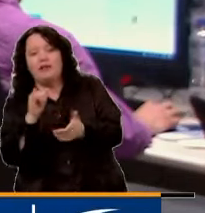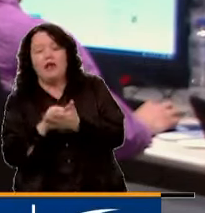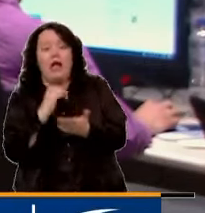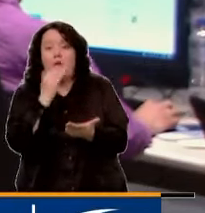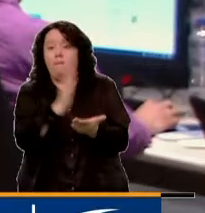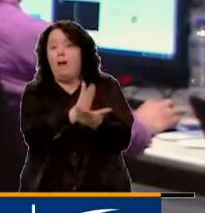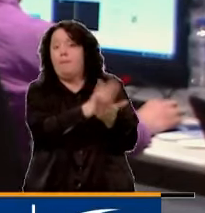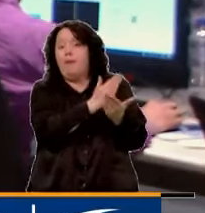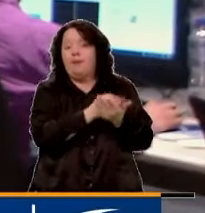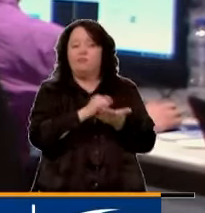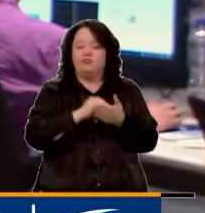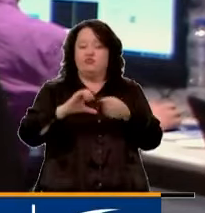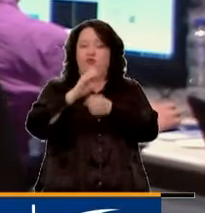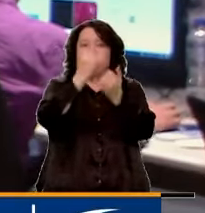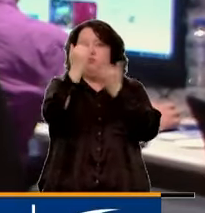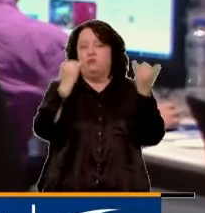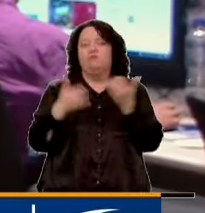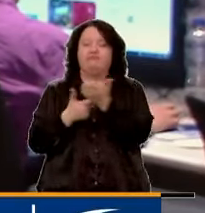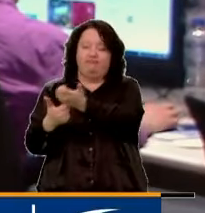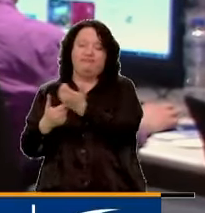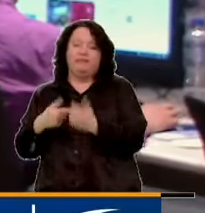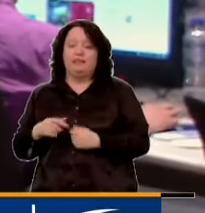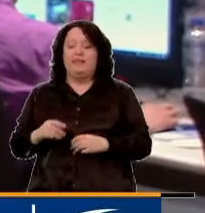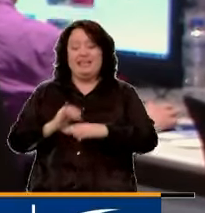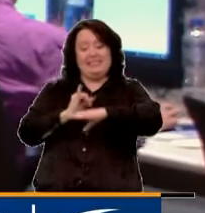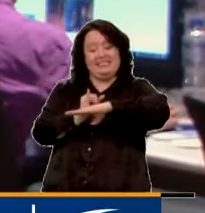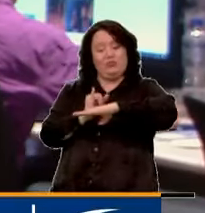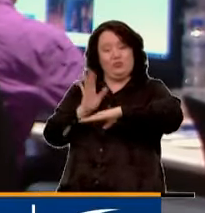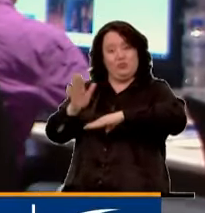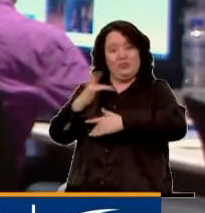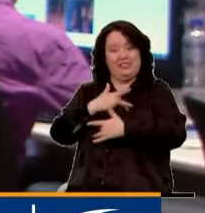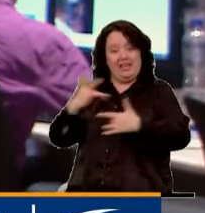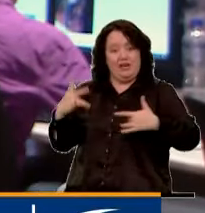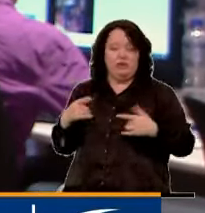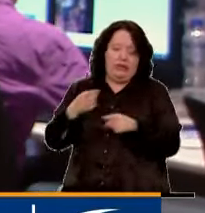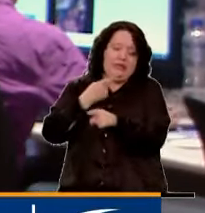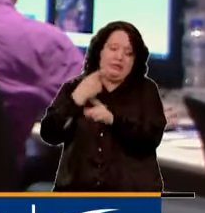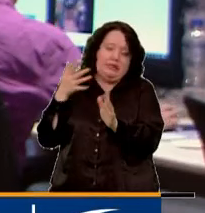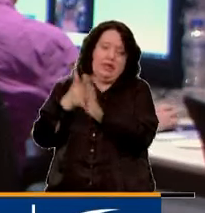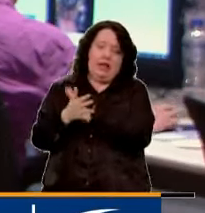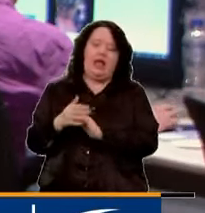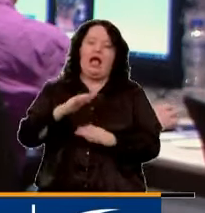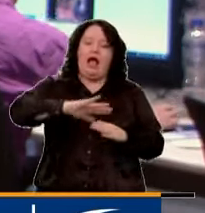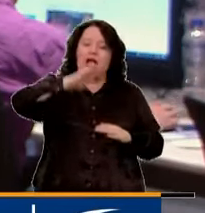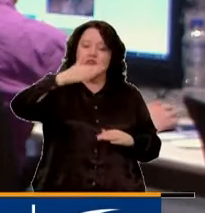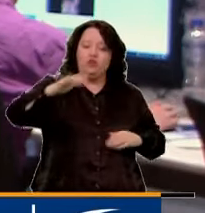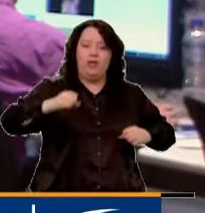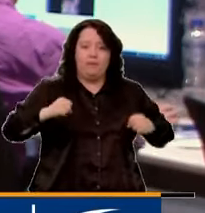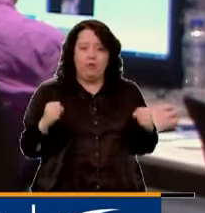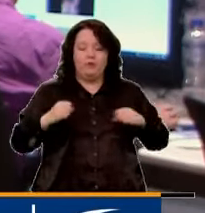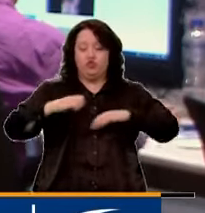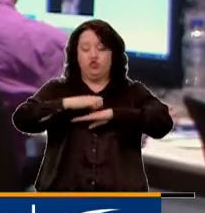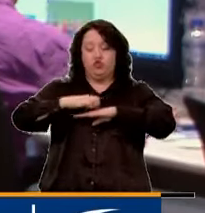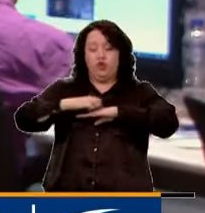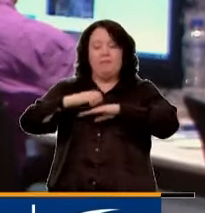las secuelas son de por vida.